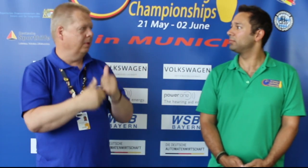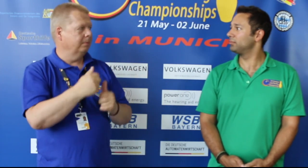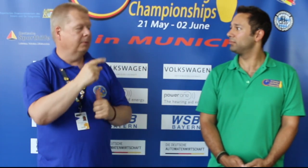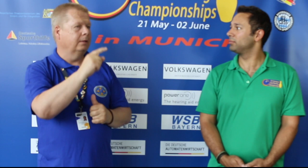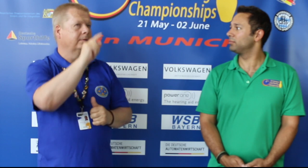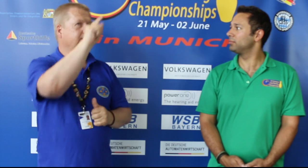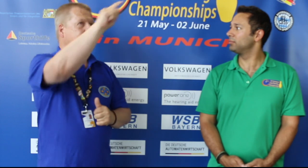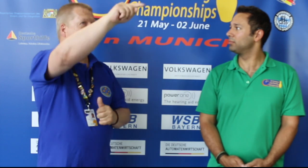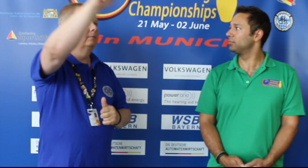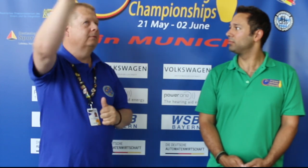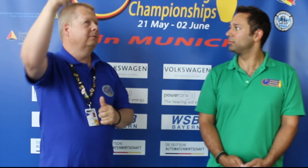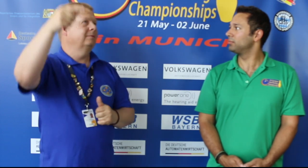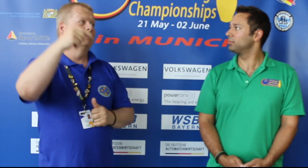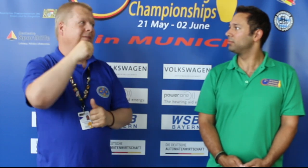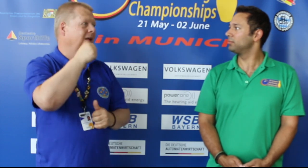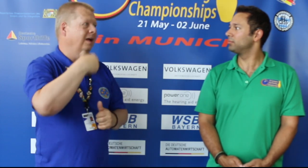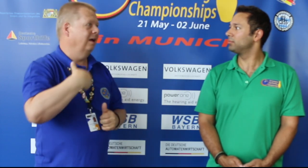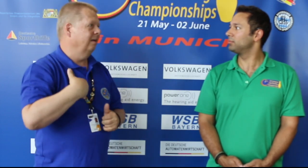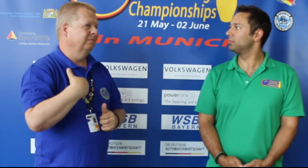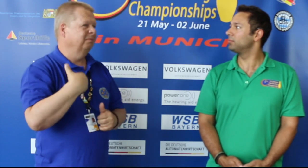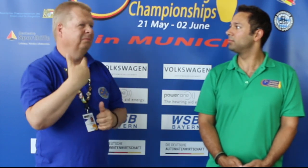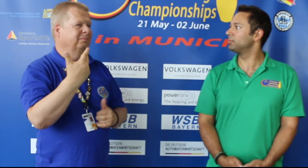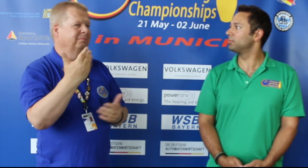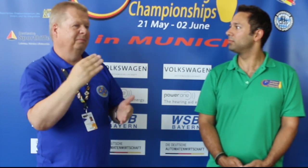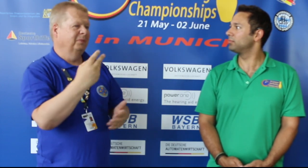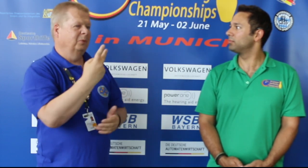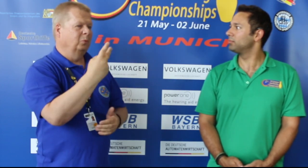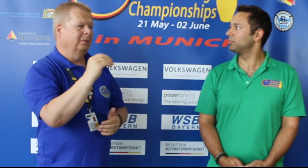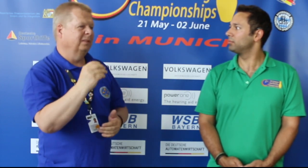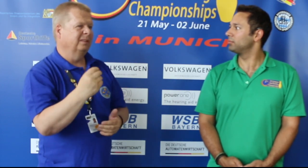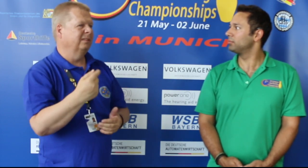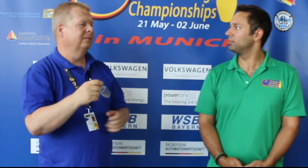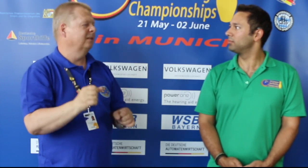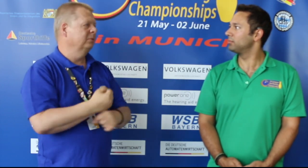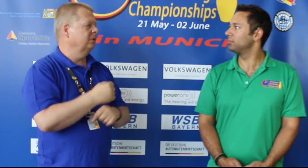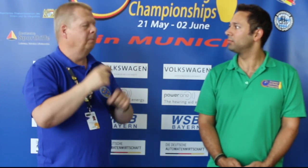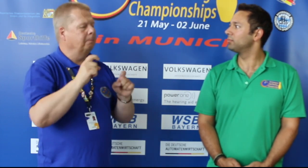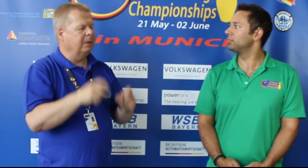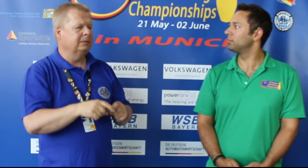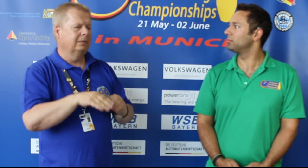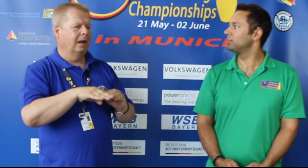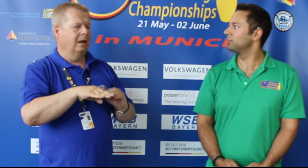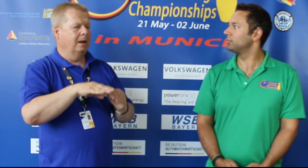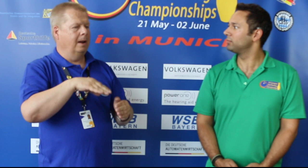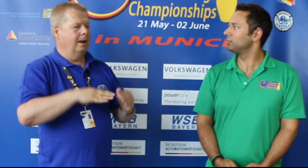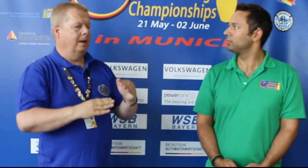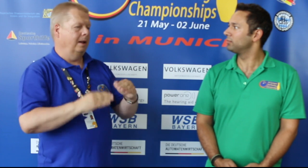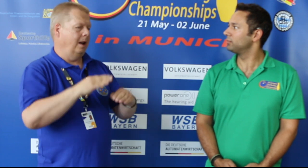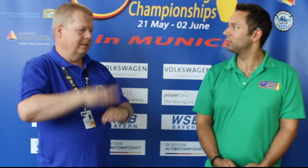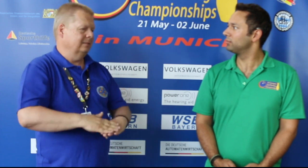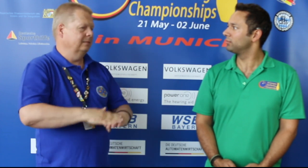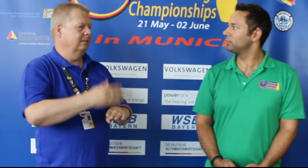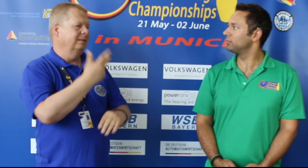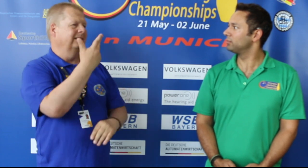Bei andere Länder haben Sie nur 20 Bahnen Die Voraussetzung bei der EM ist mindestens 30 Bahnen.